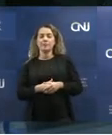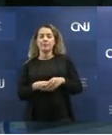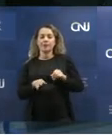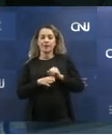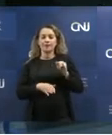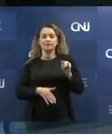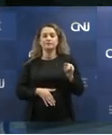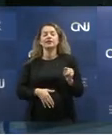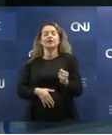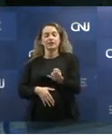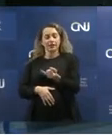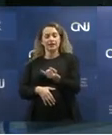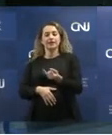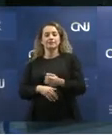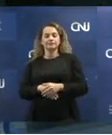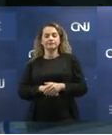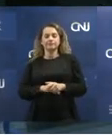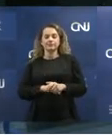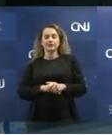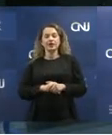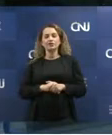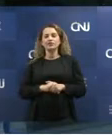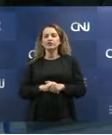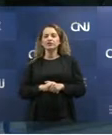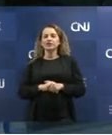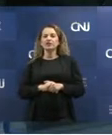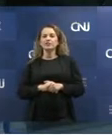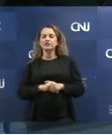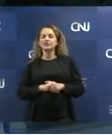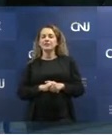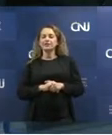São por essas razões, excelências senhor presidente, que,